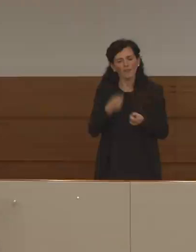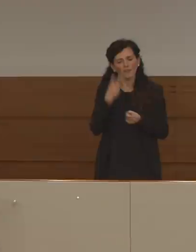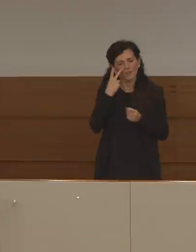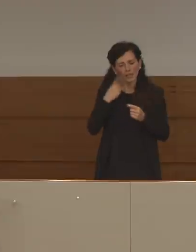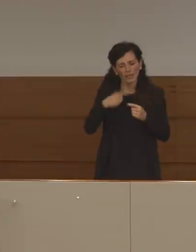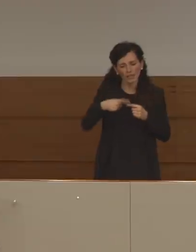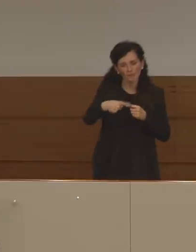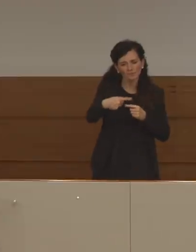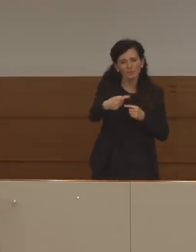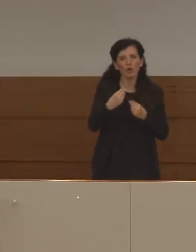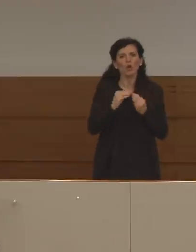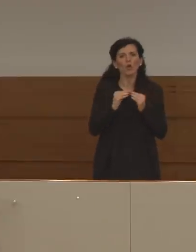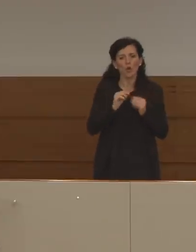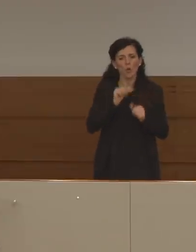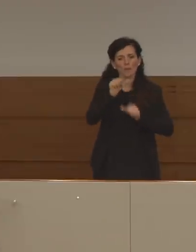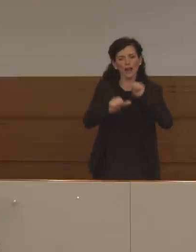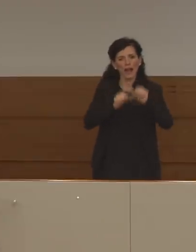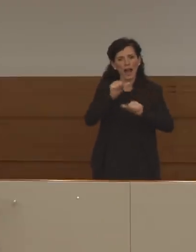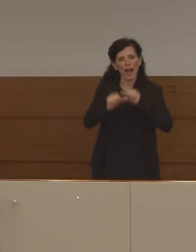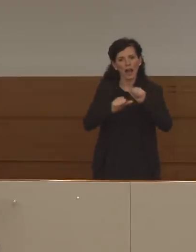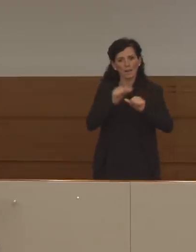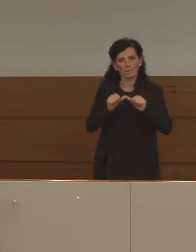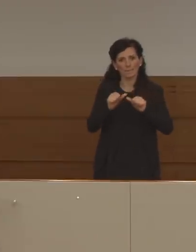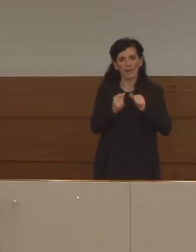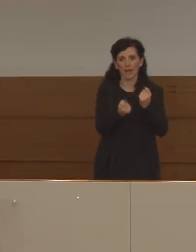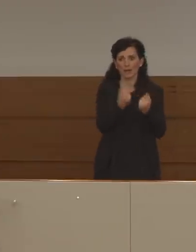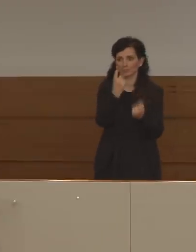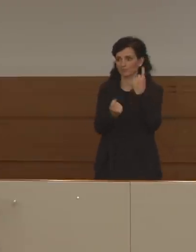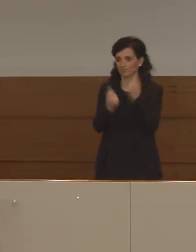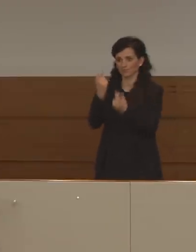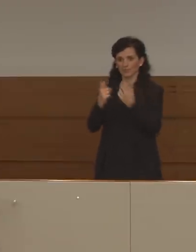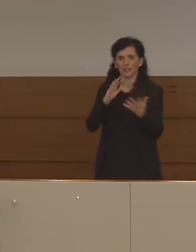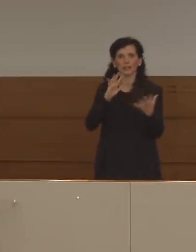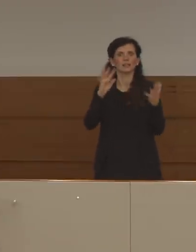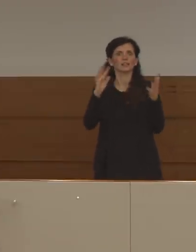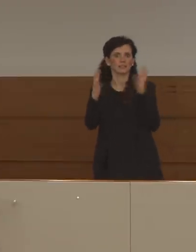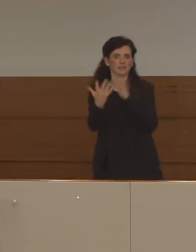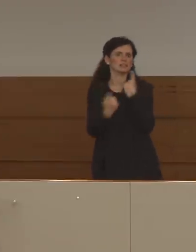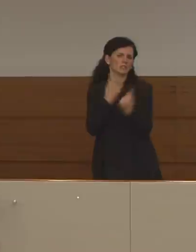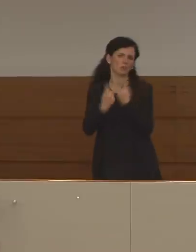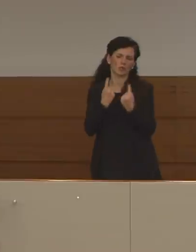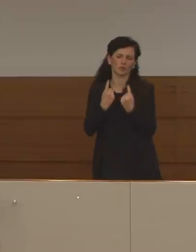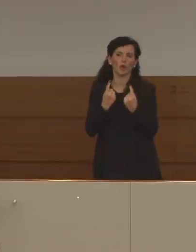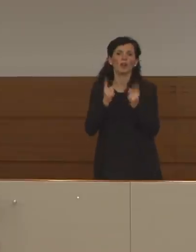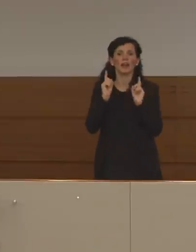distribuzione dei casi in base alle misure di contenimento che sono state